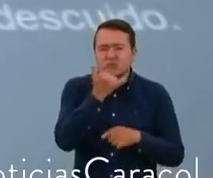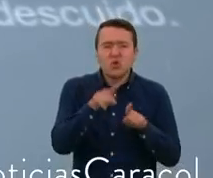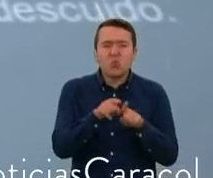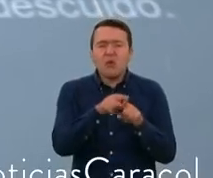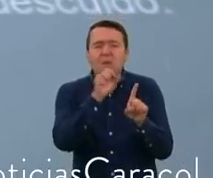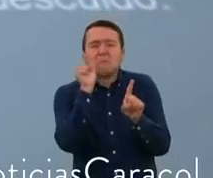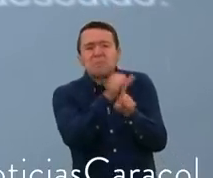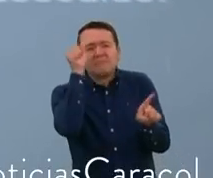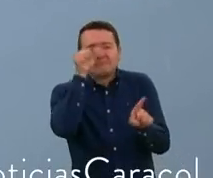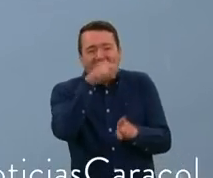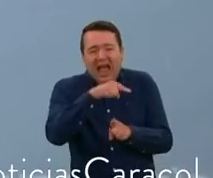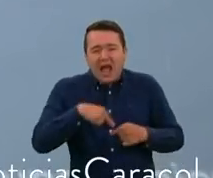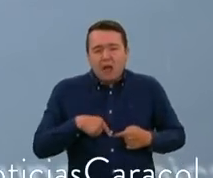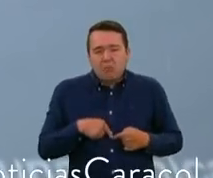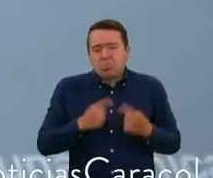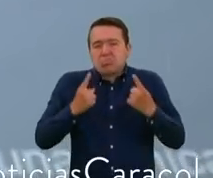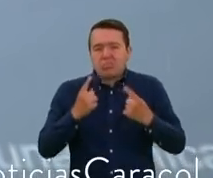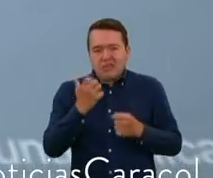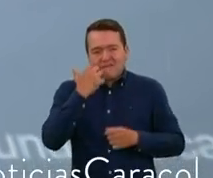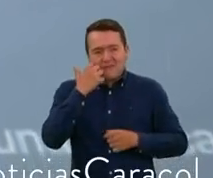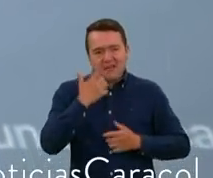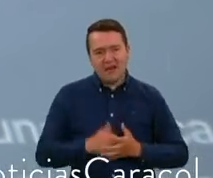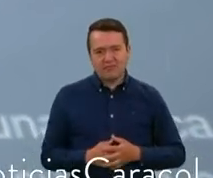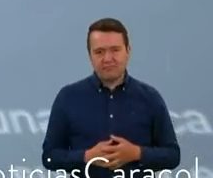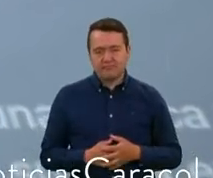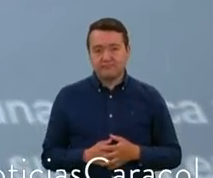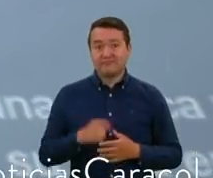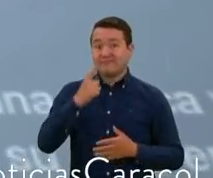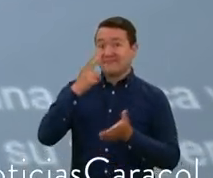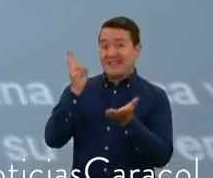infectocontagiosa que se evidencia en animales y que básicamente tiene como origen,